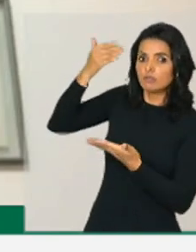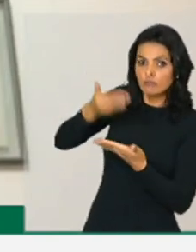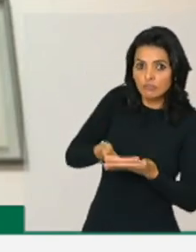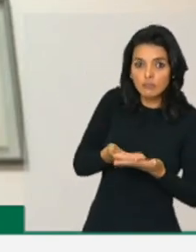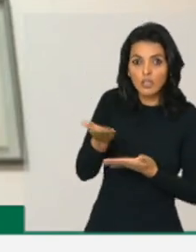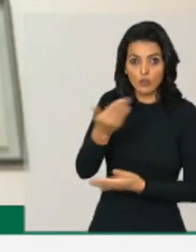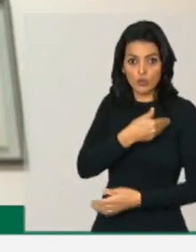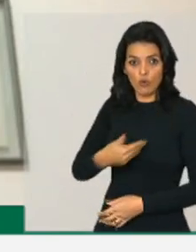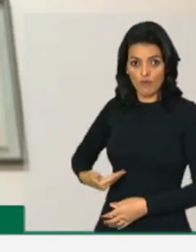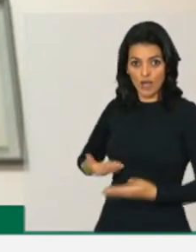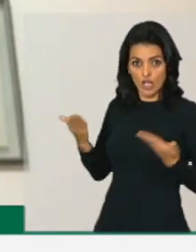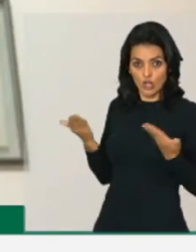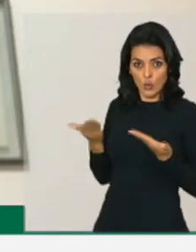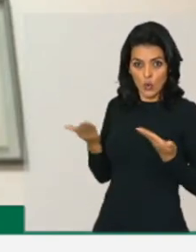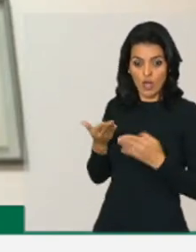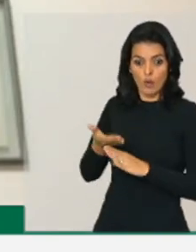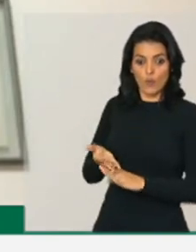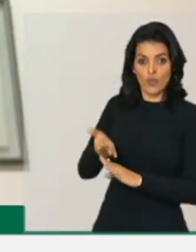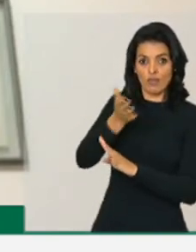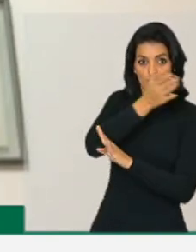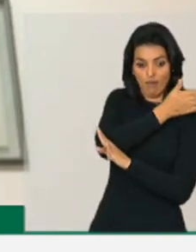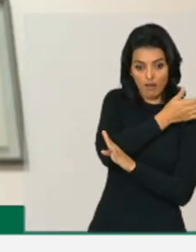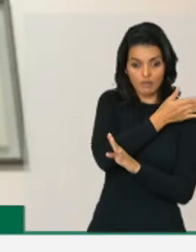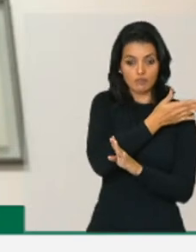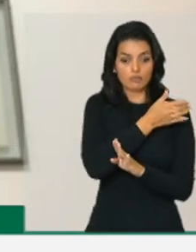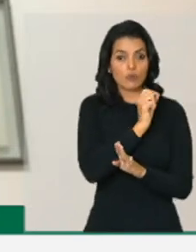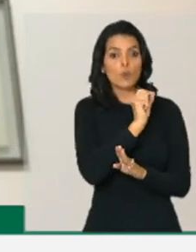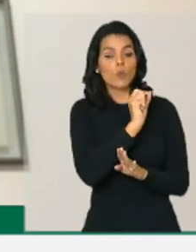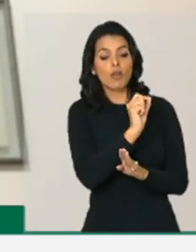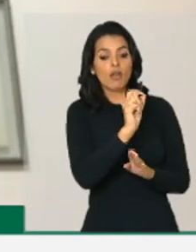CONTRA O INTERESSE DO POVO BRASILEIRO EM RELAÇÃO É